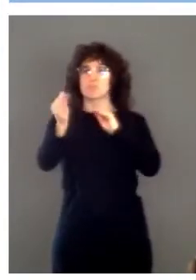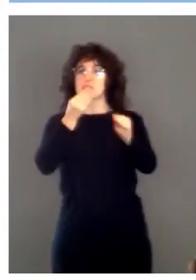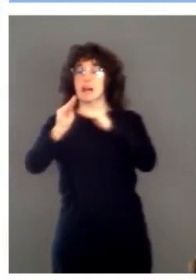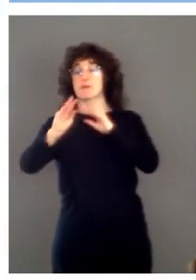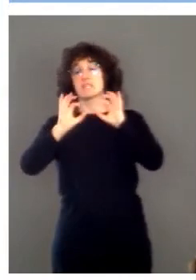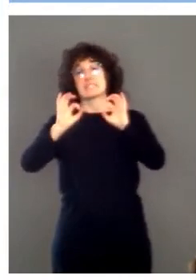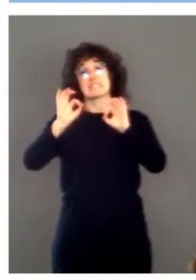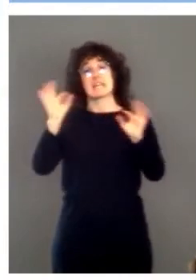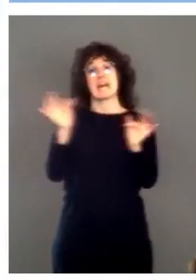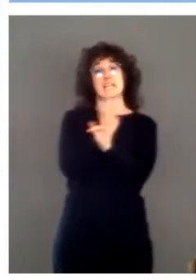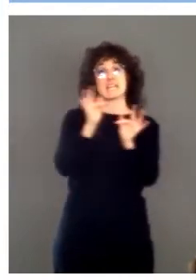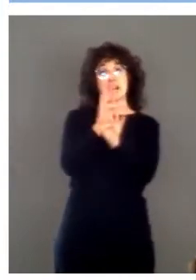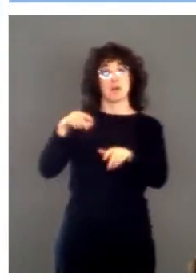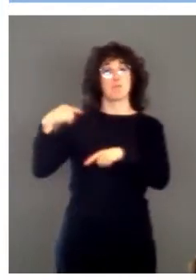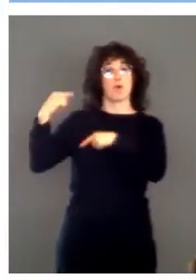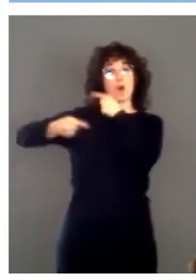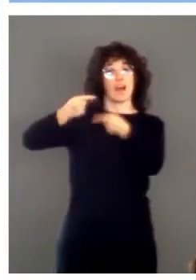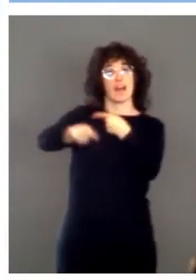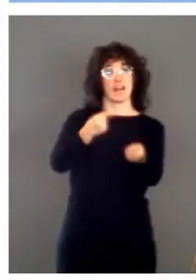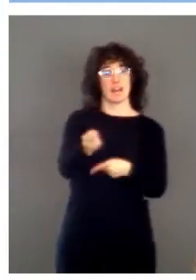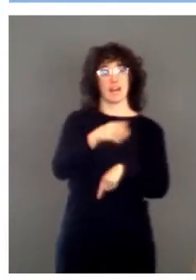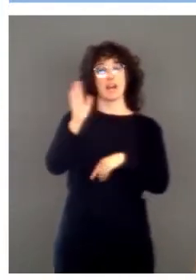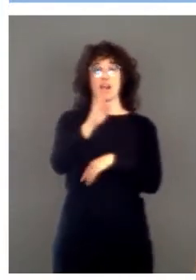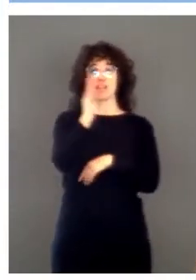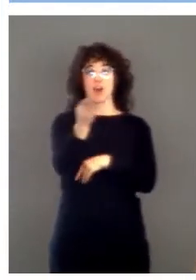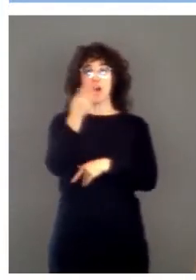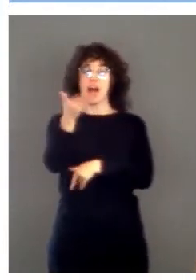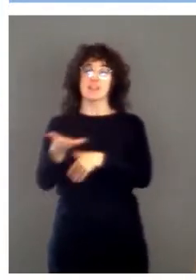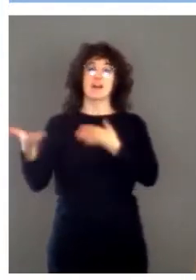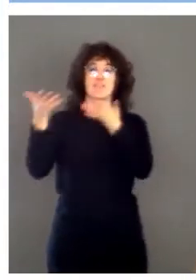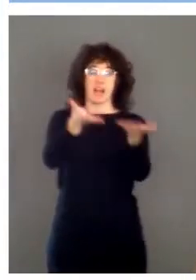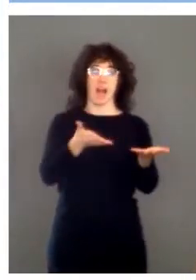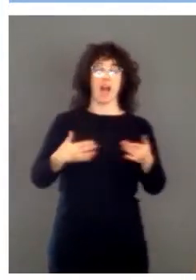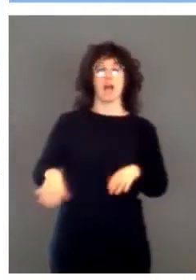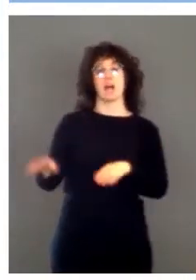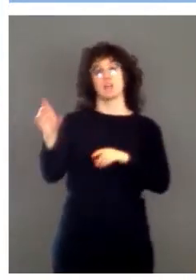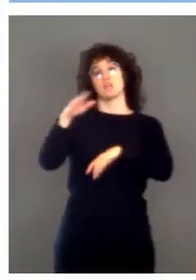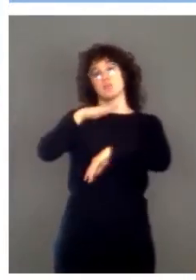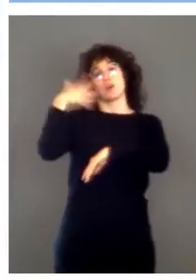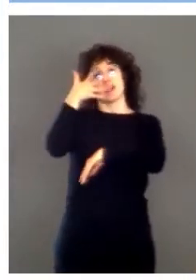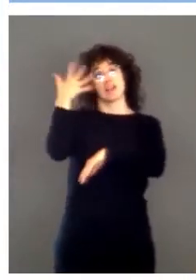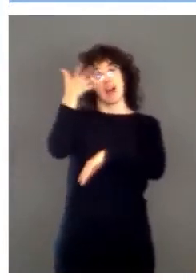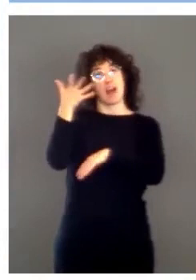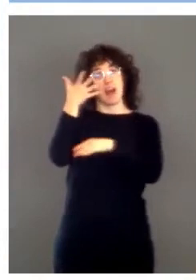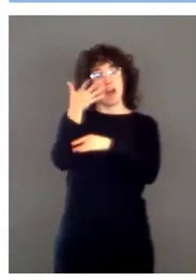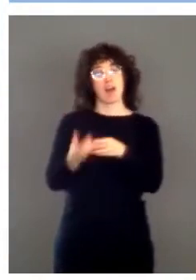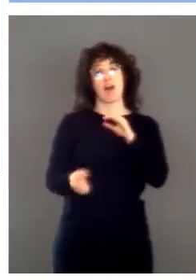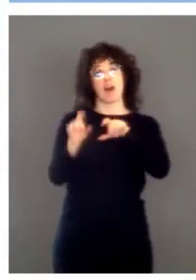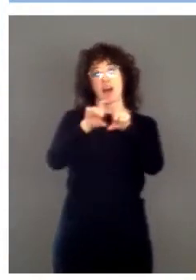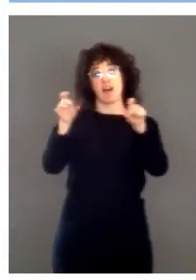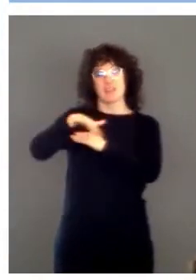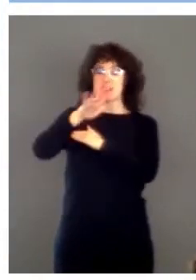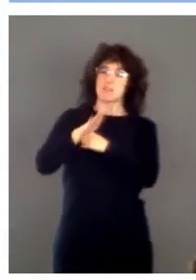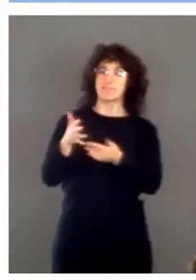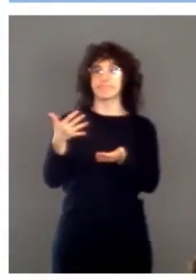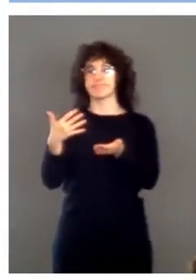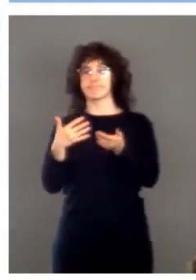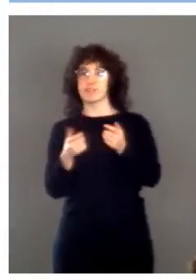Eh mediante la ayuda de relevo generacional nacional Navarra emprende En la zona desfavorecidas del Pirineo Esa ayuda